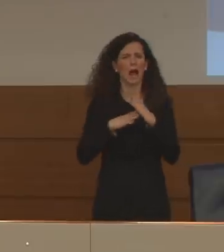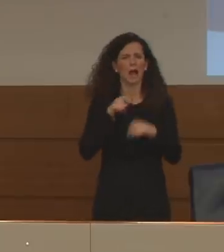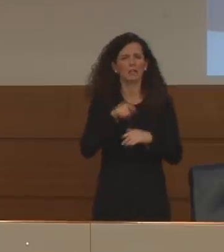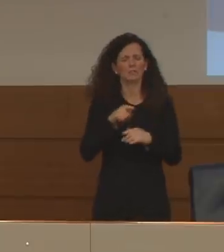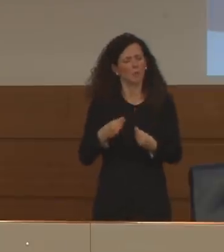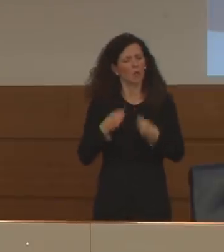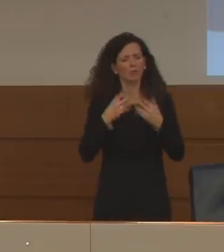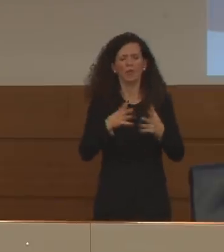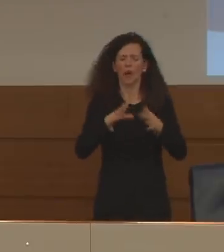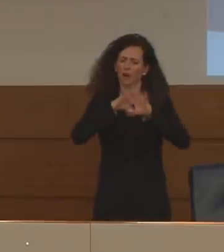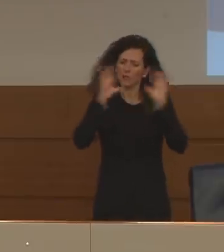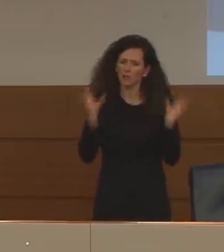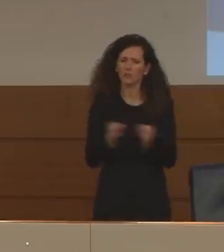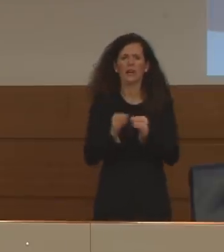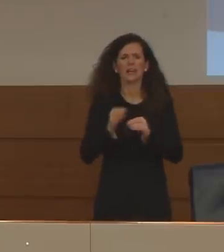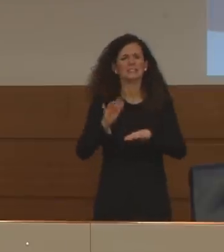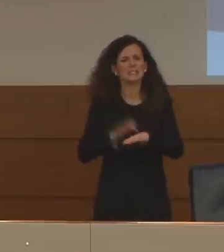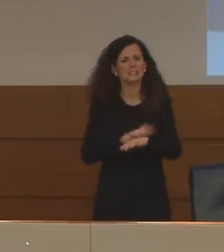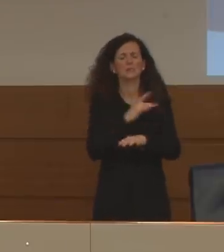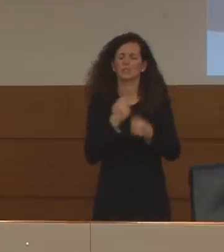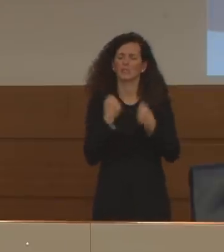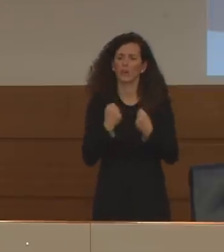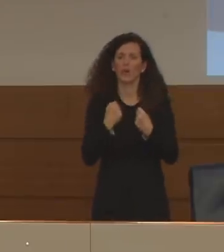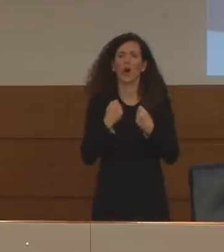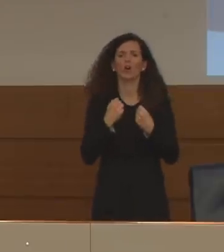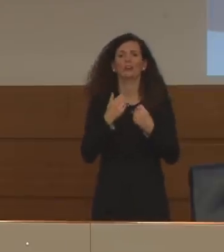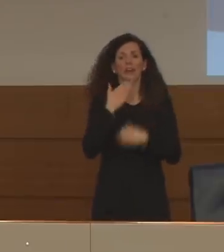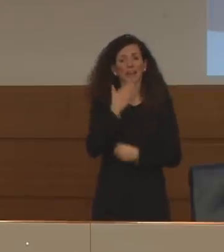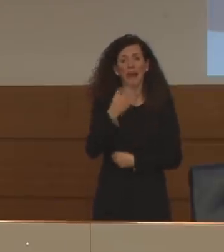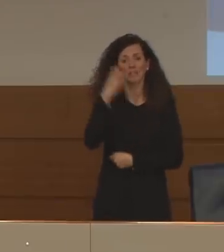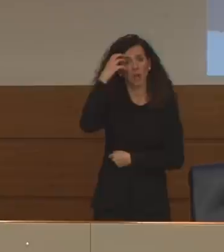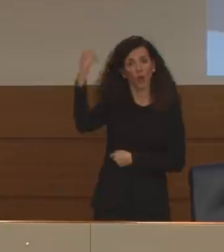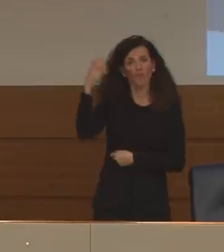fatto con grandissima sensibilità da parte del governo e di tutte le istituzioni.